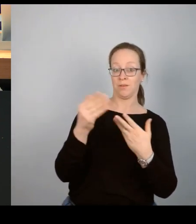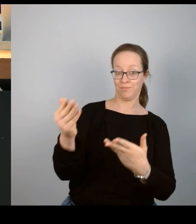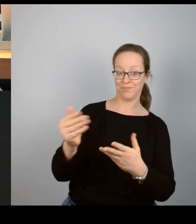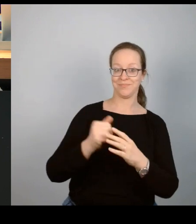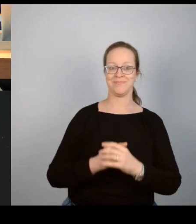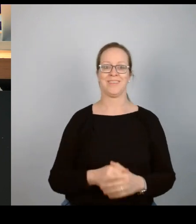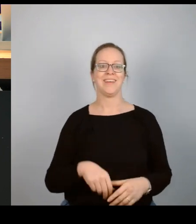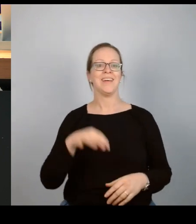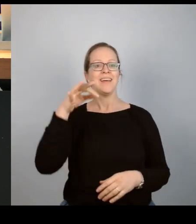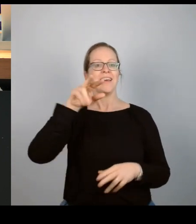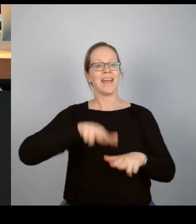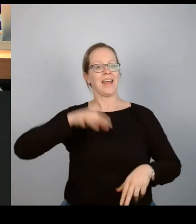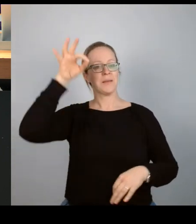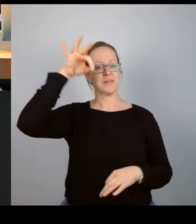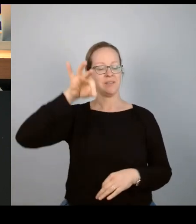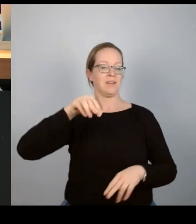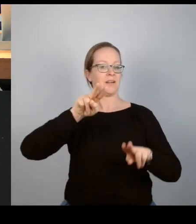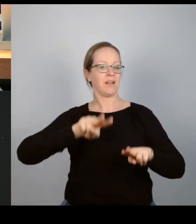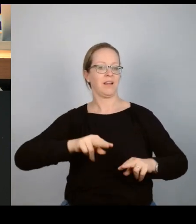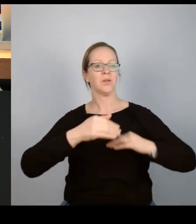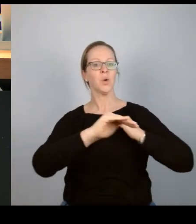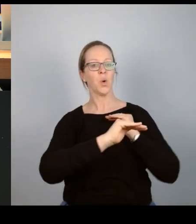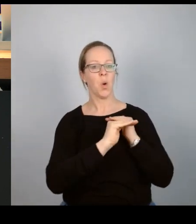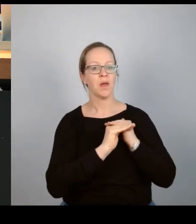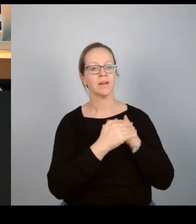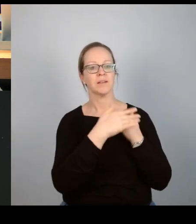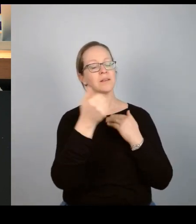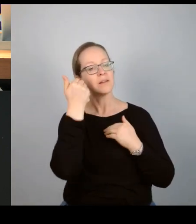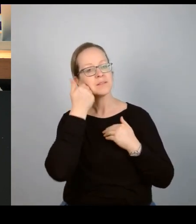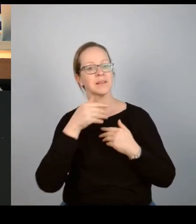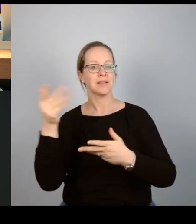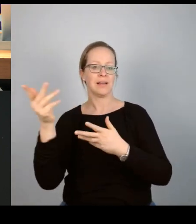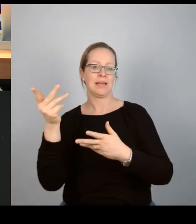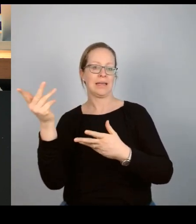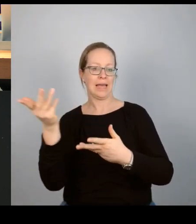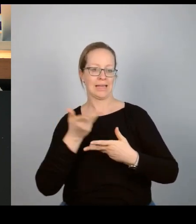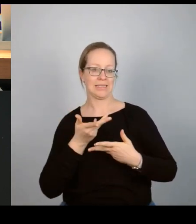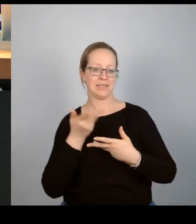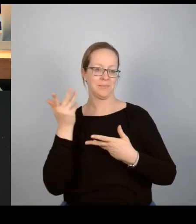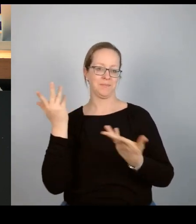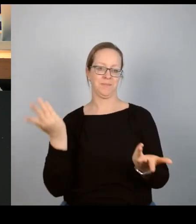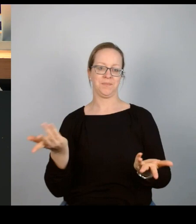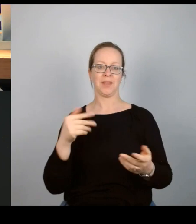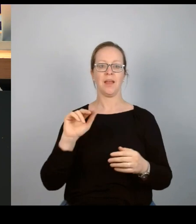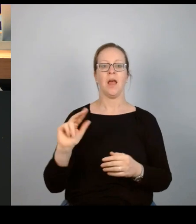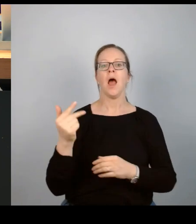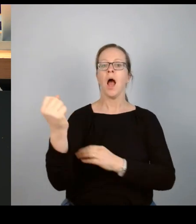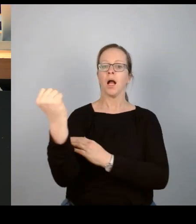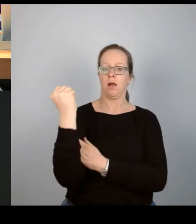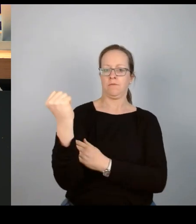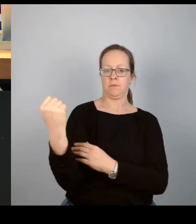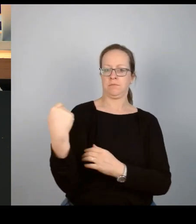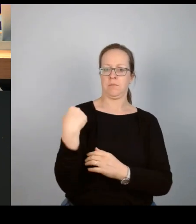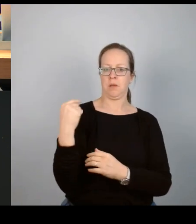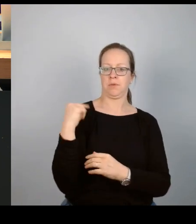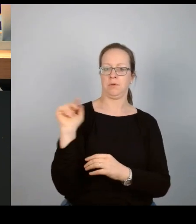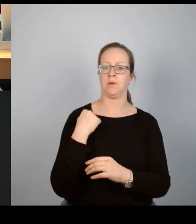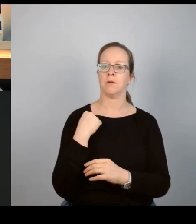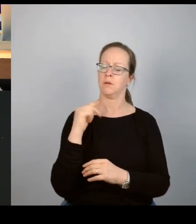Erinnerung rufen, wie Sie Ihre Rede gestartet haben. : "Berlin braucht Wohnungen", das ist richtig und dementsprechend bauen wir jetzt auch Wohnungen.